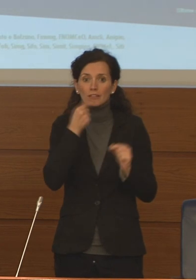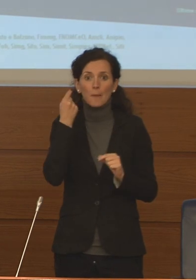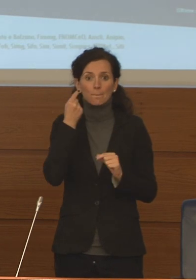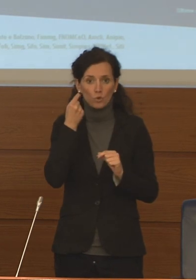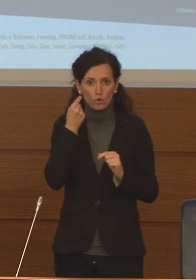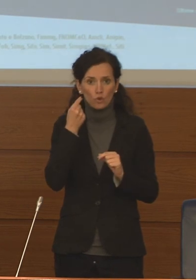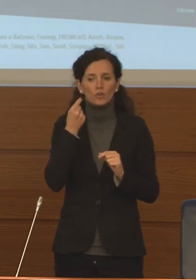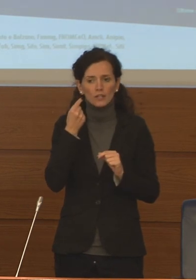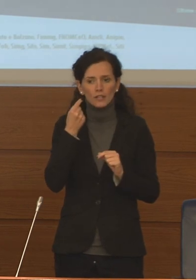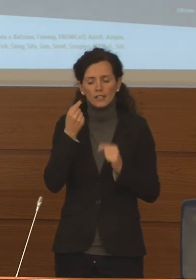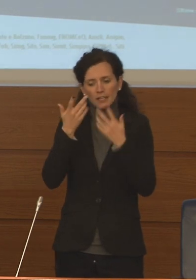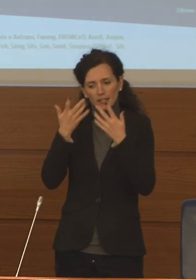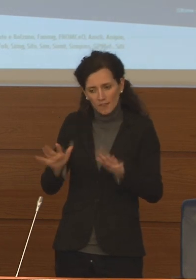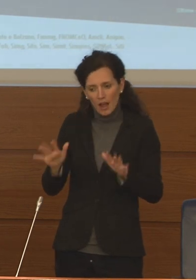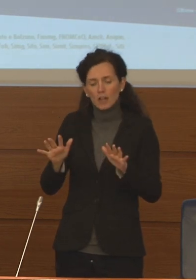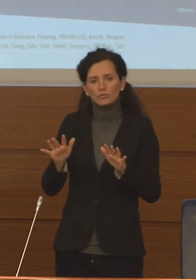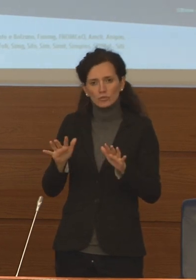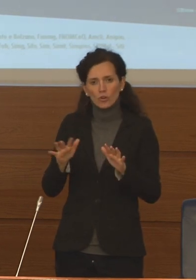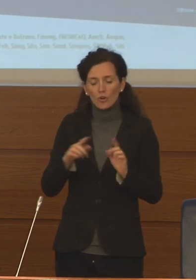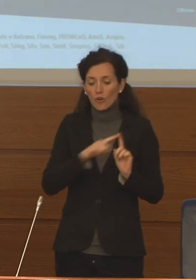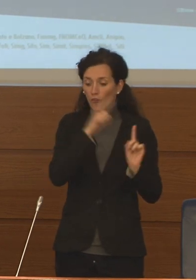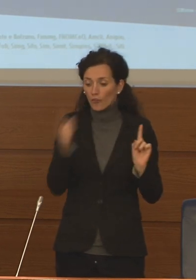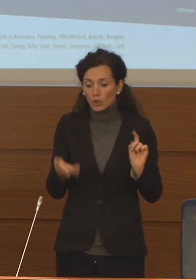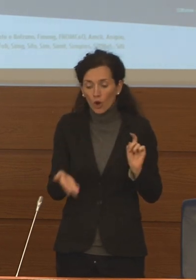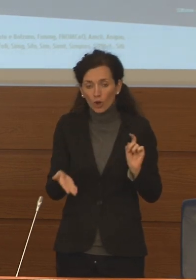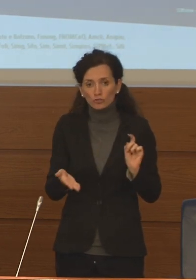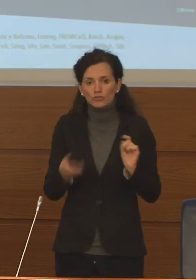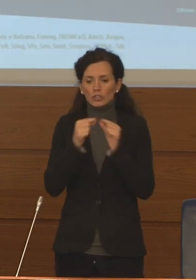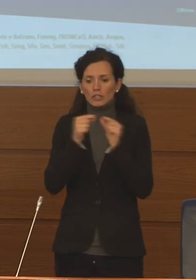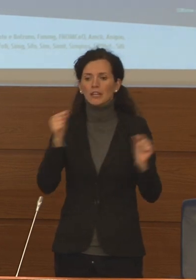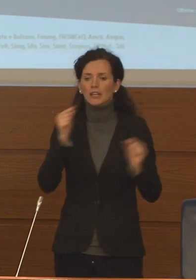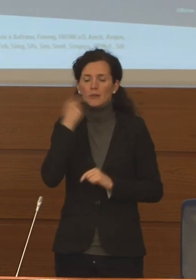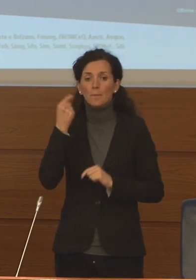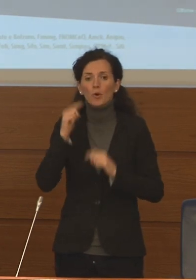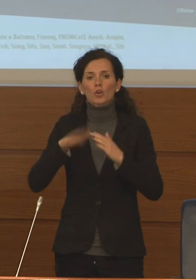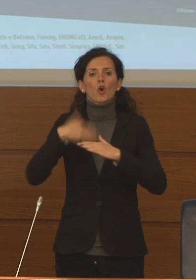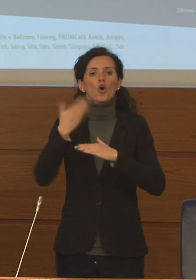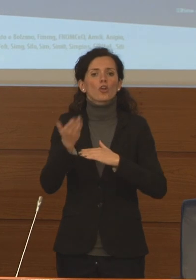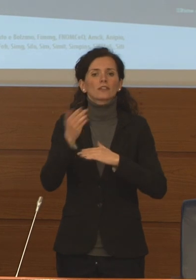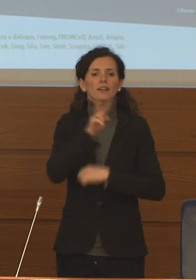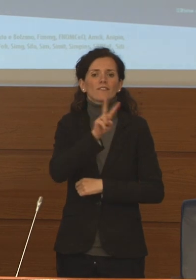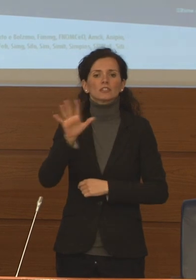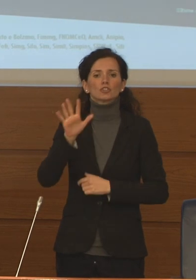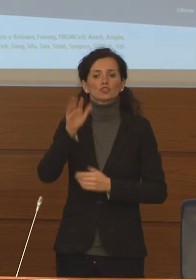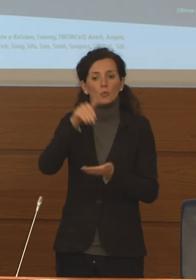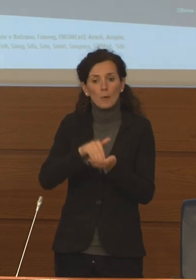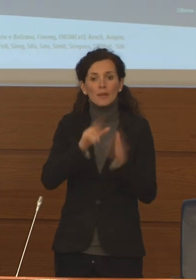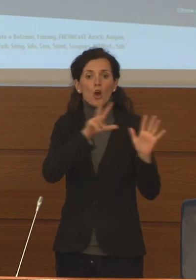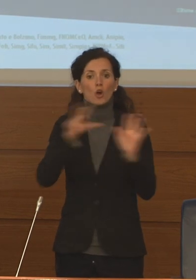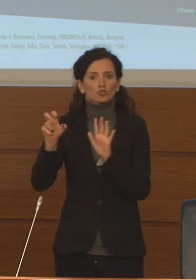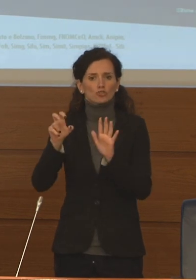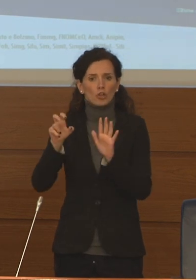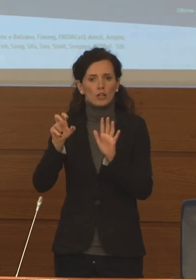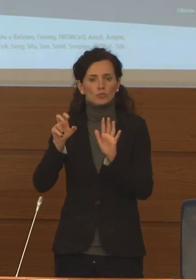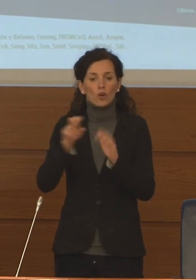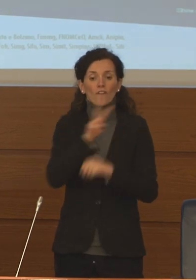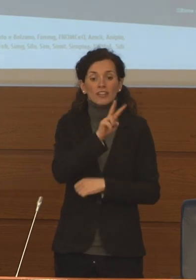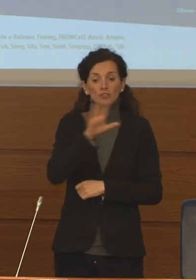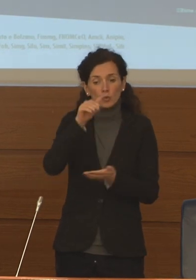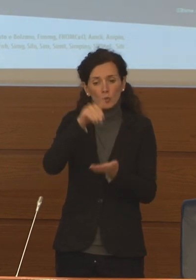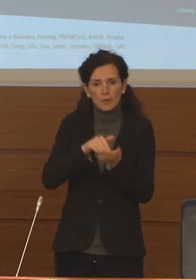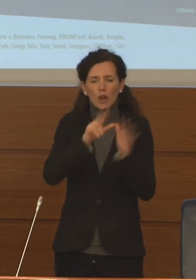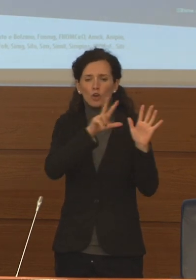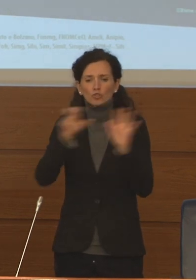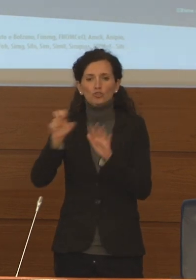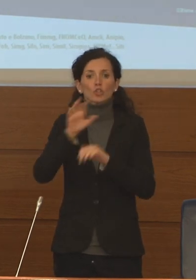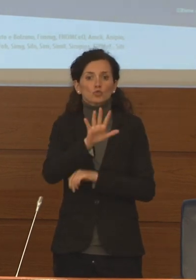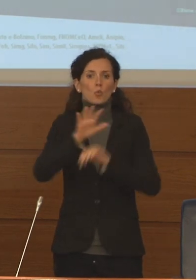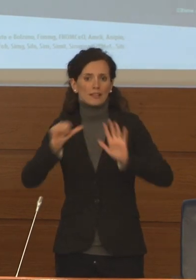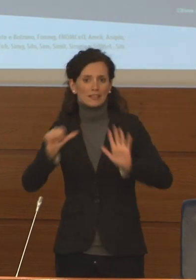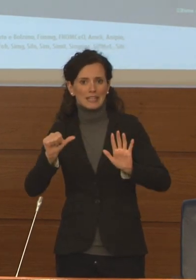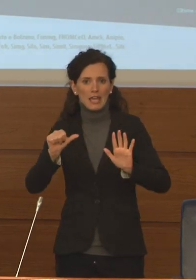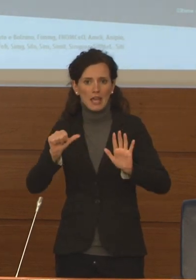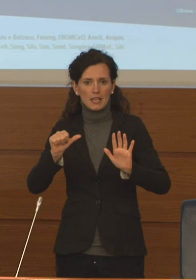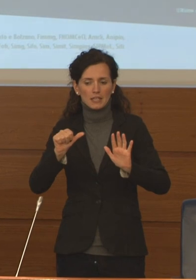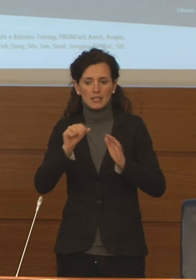effettuato, ad oggi sono oltre 25.800, per l'esattezza 25.856 con un